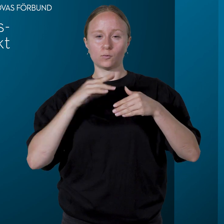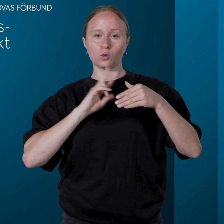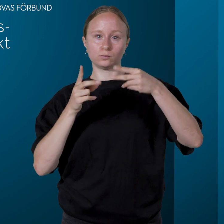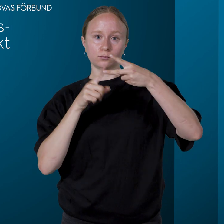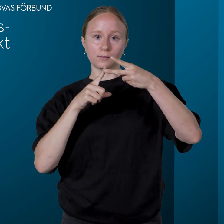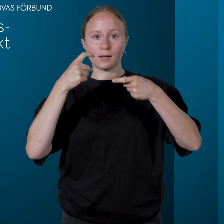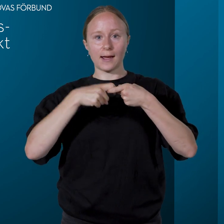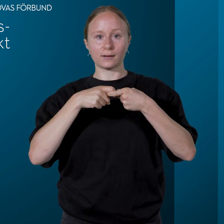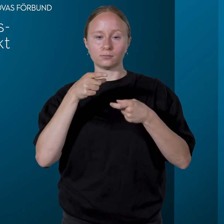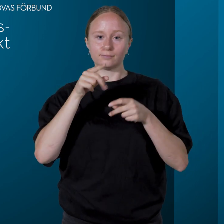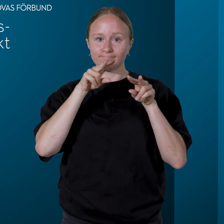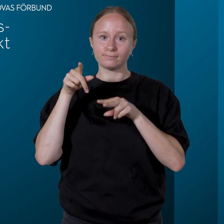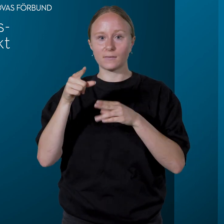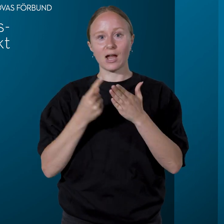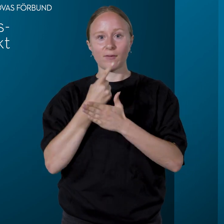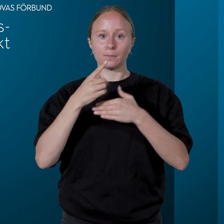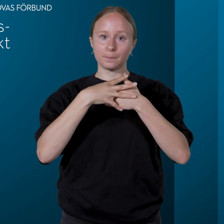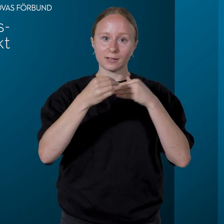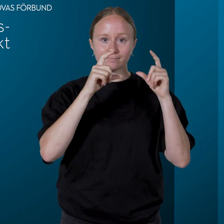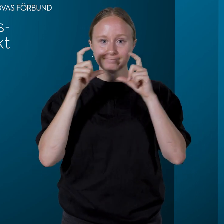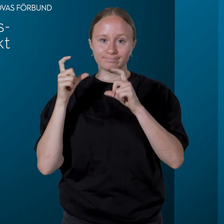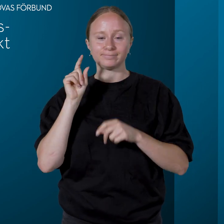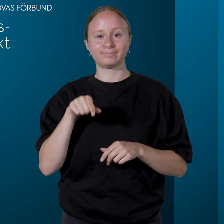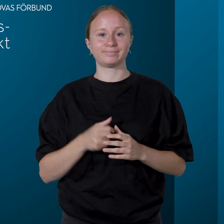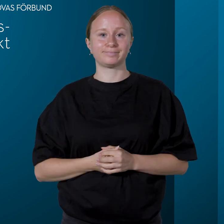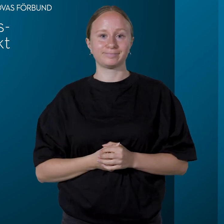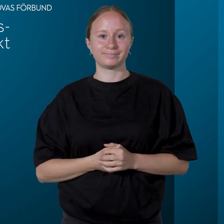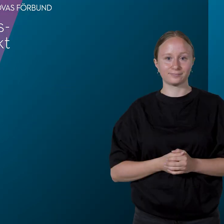Via den andra länken kommer du till evenemangets fotogalleri.